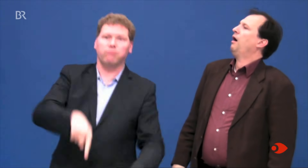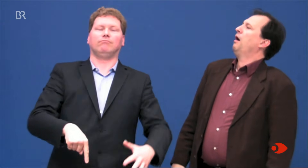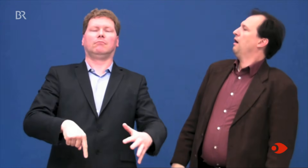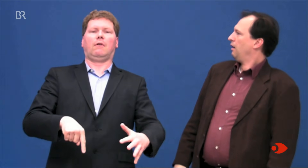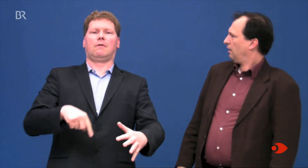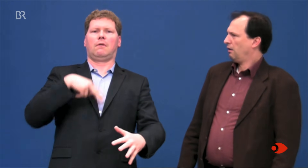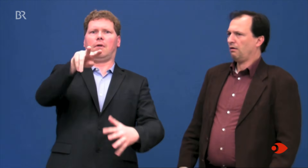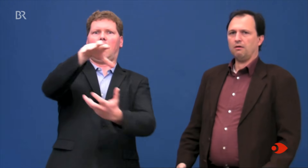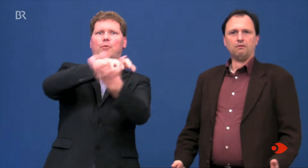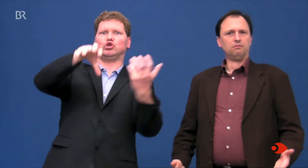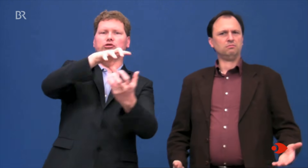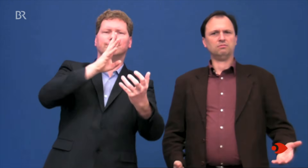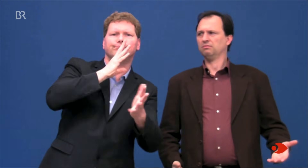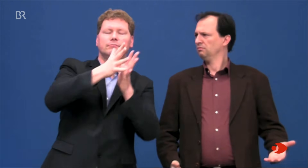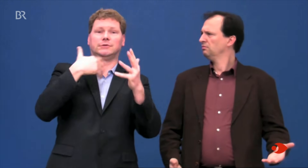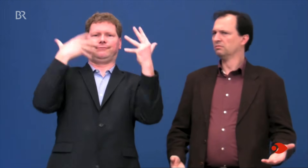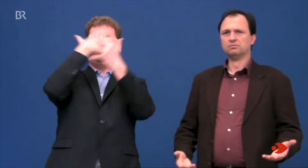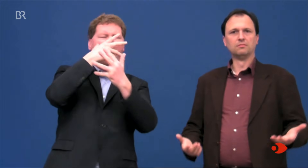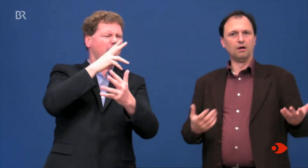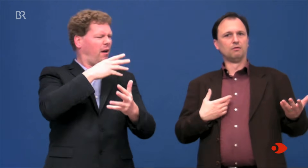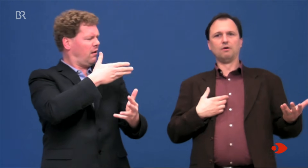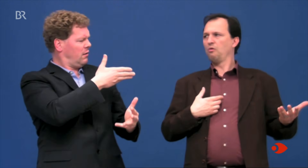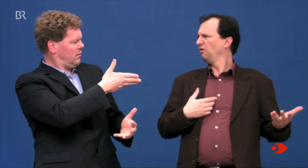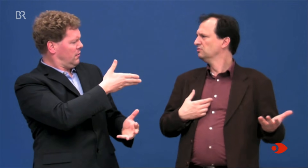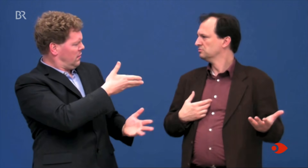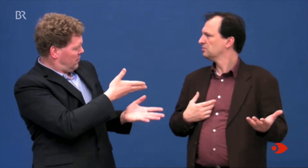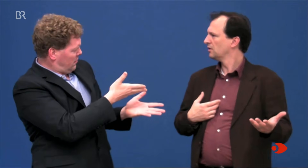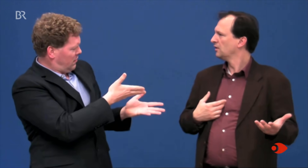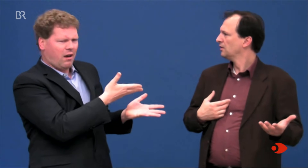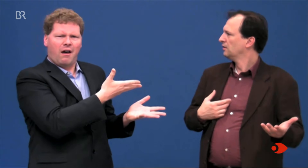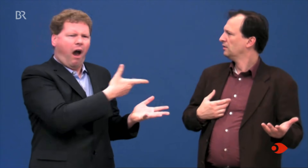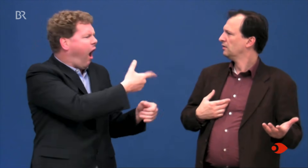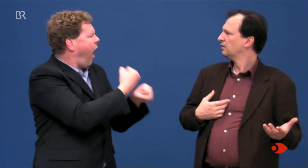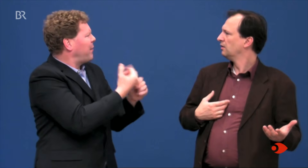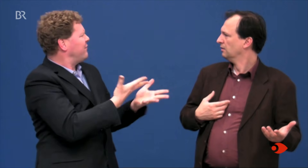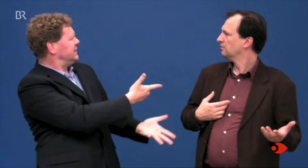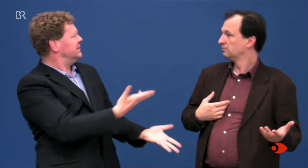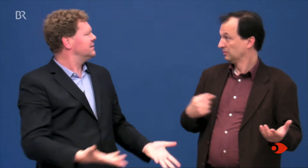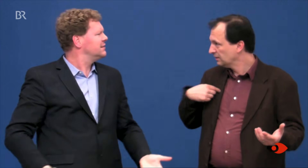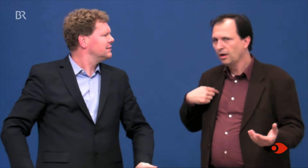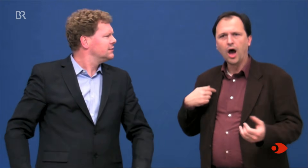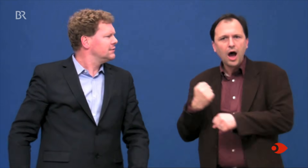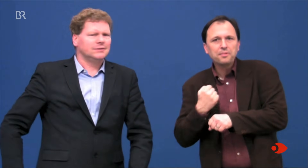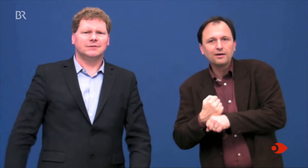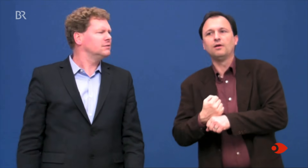Und plötzlich lande ich hier, wo gesprochen und gebärdet wird. Total verwirrend! Was ist mit dir? Was machst du beruflich?